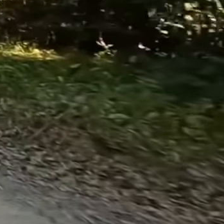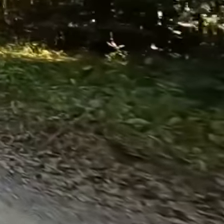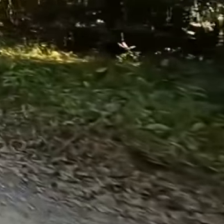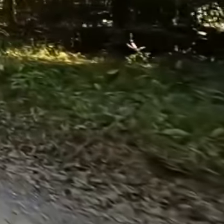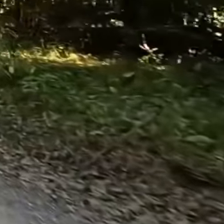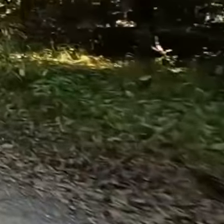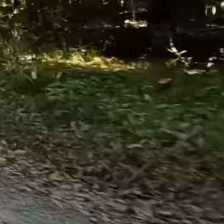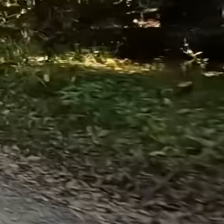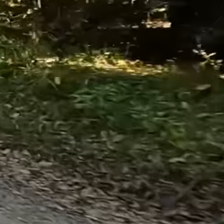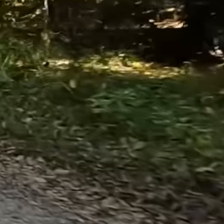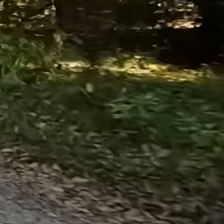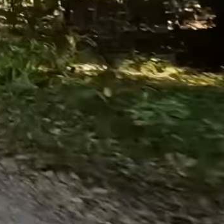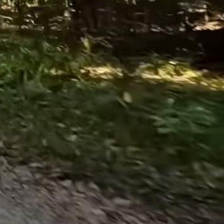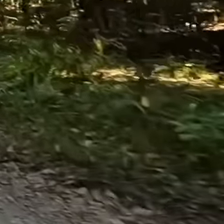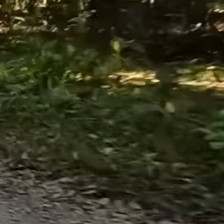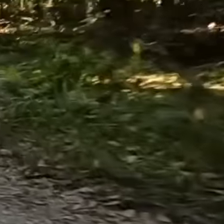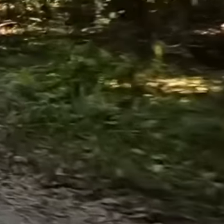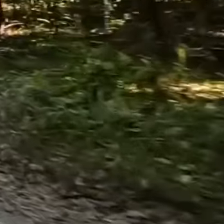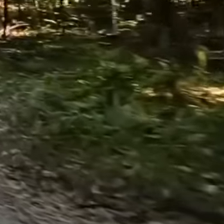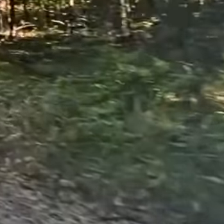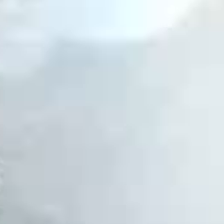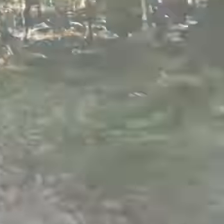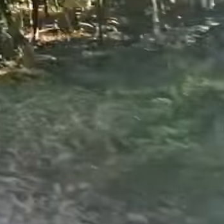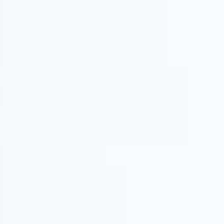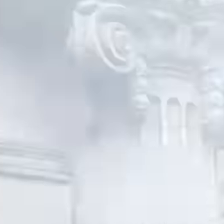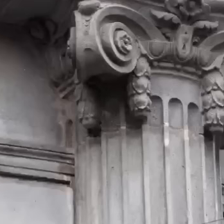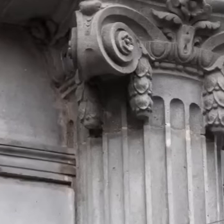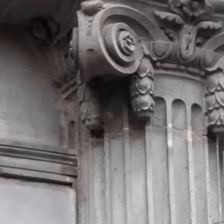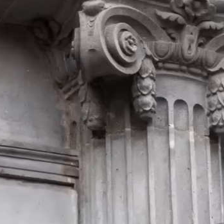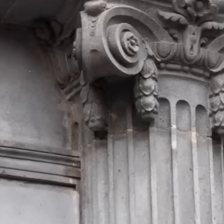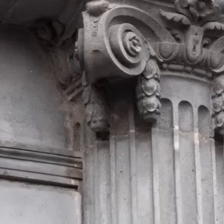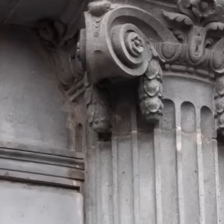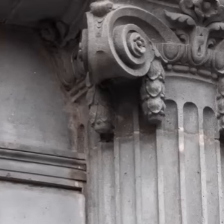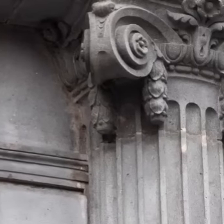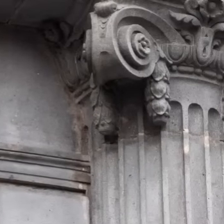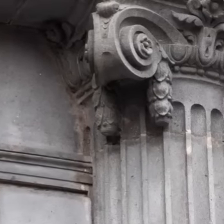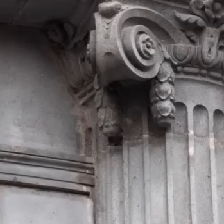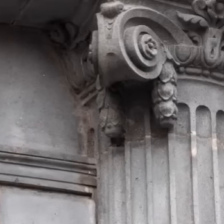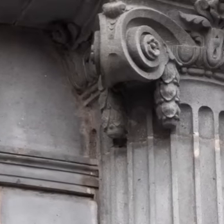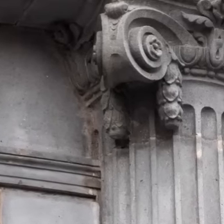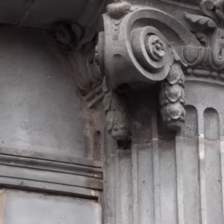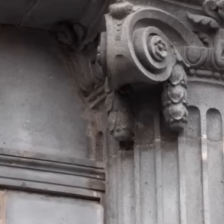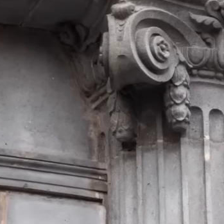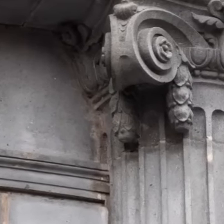de la Nación dejó atrás el mármol, el protocolo y la burbuja de la capital. No sesionaron en un